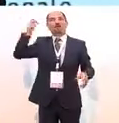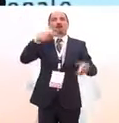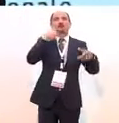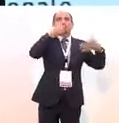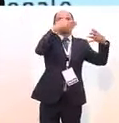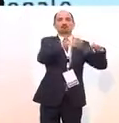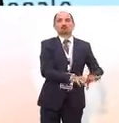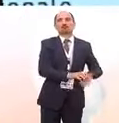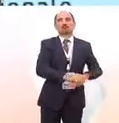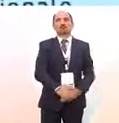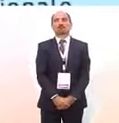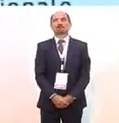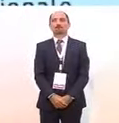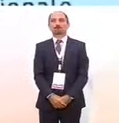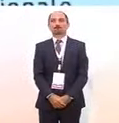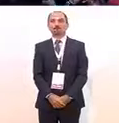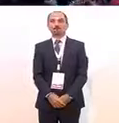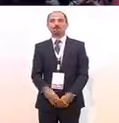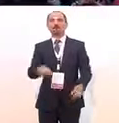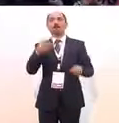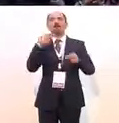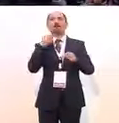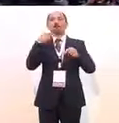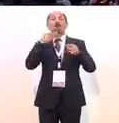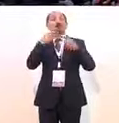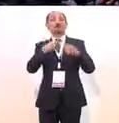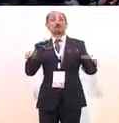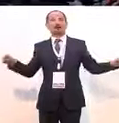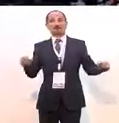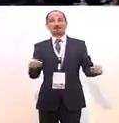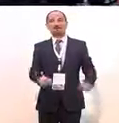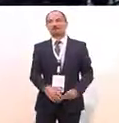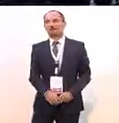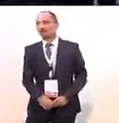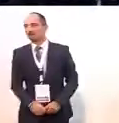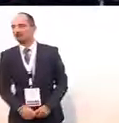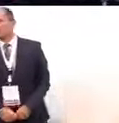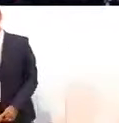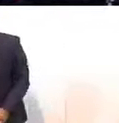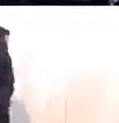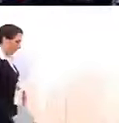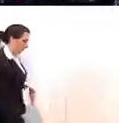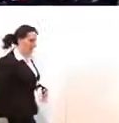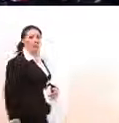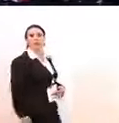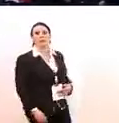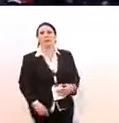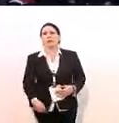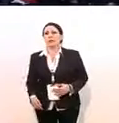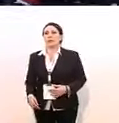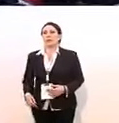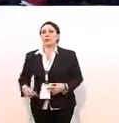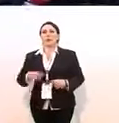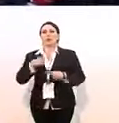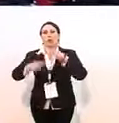C’è una bella differenza tra continuare a raccontare che le cose si possono promettere